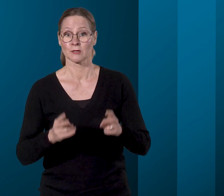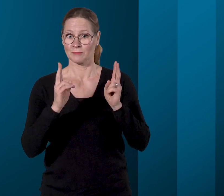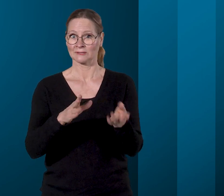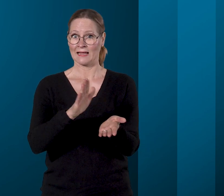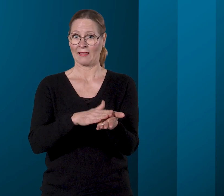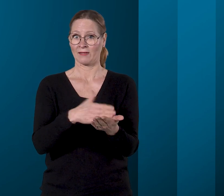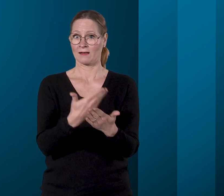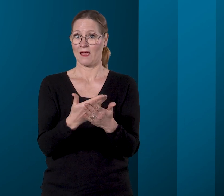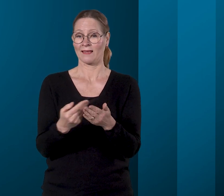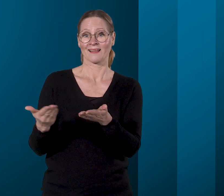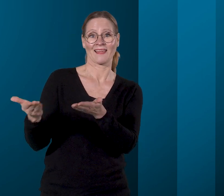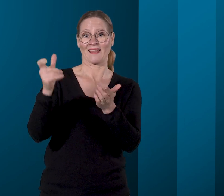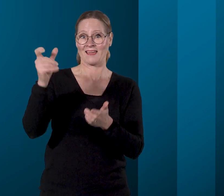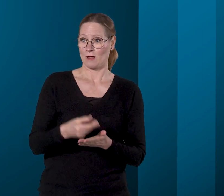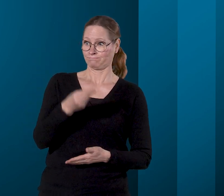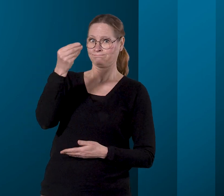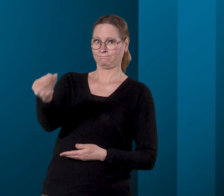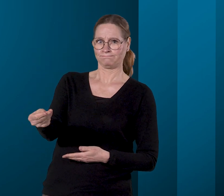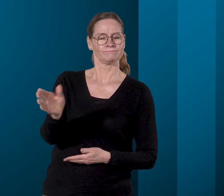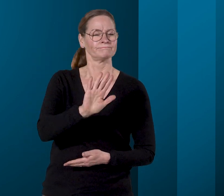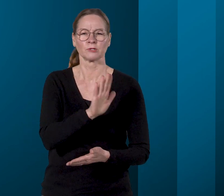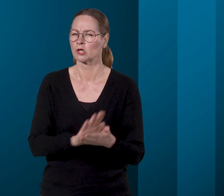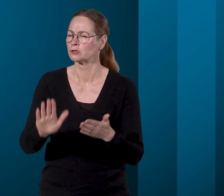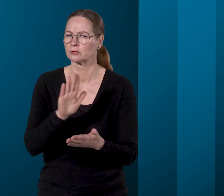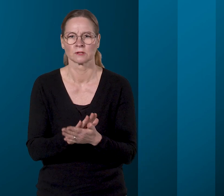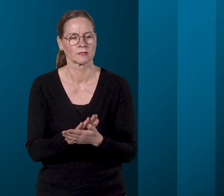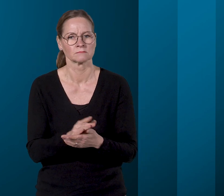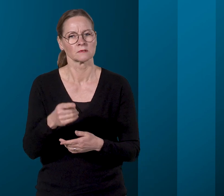Käteistä rahaa ei myöskään koskaan anneta kerääjälle sellaisenaan, -